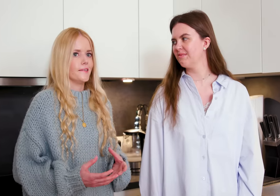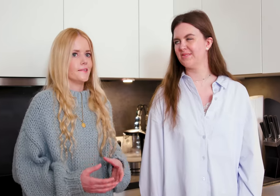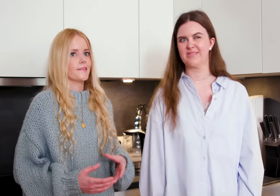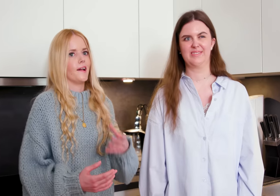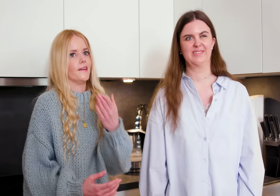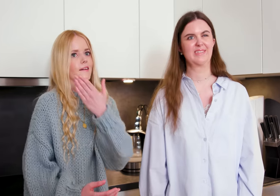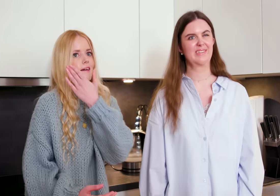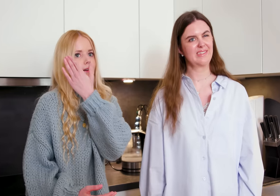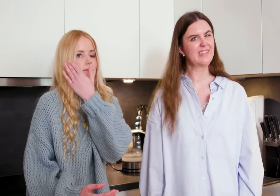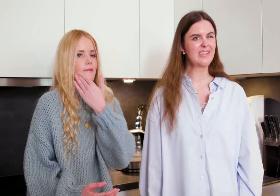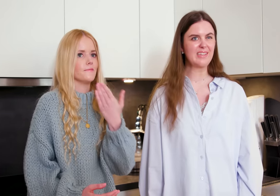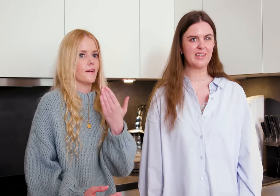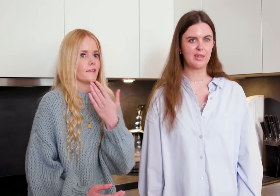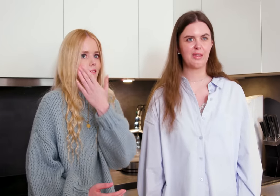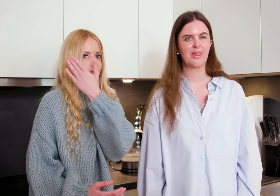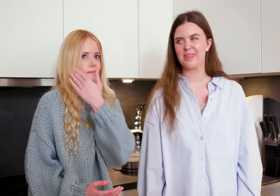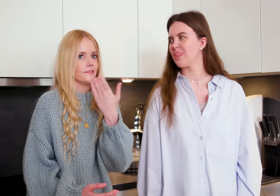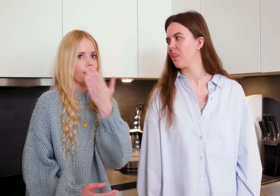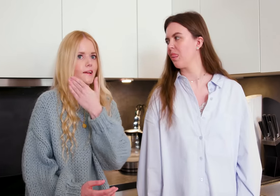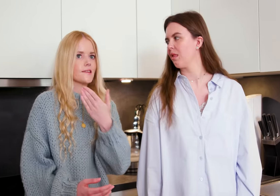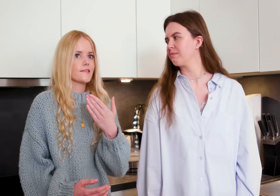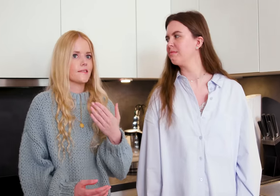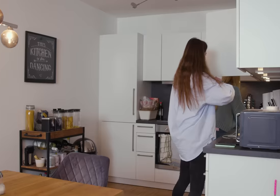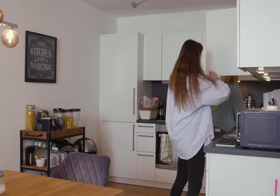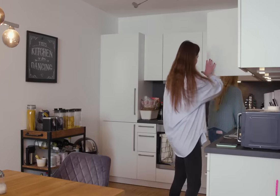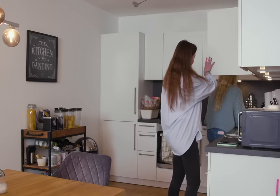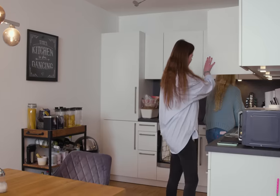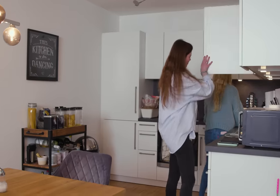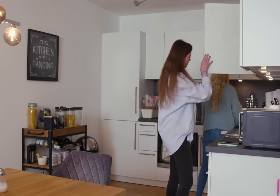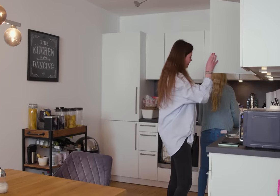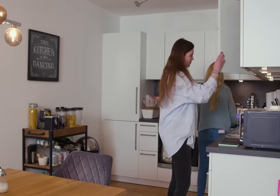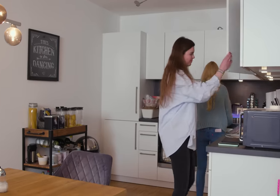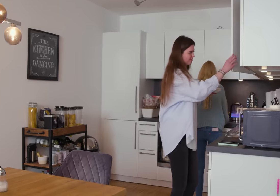Dass gerade im Bereich mit der Gesichtslähmung mit den Übungen,